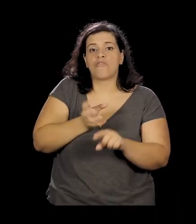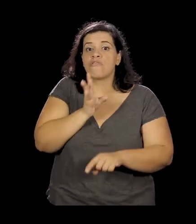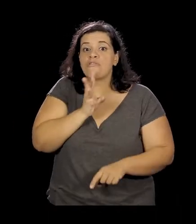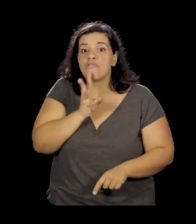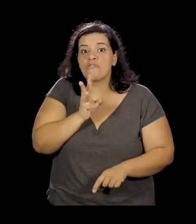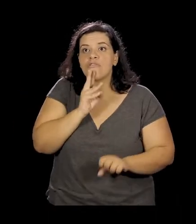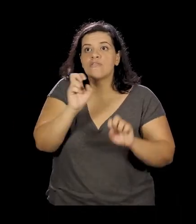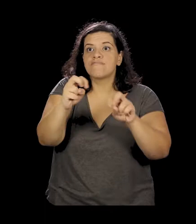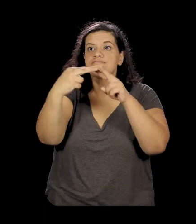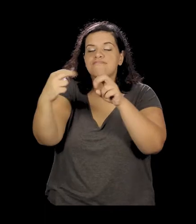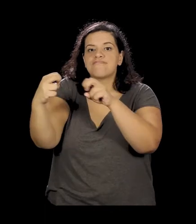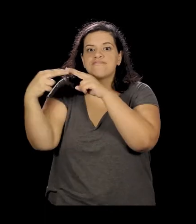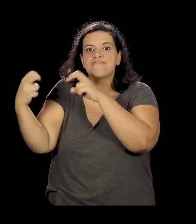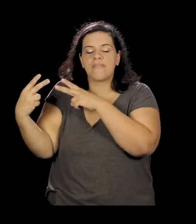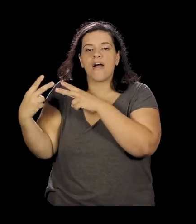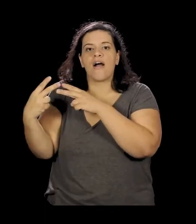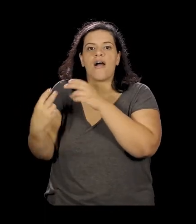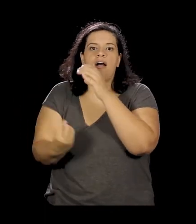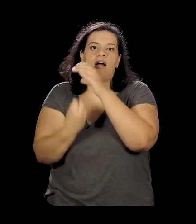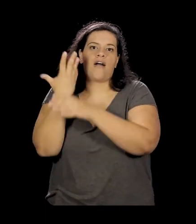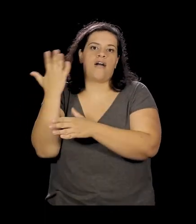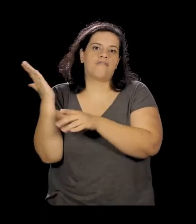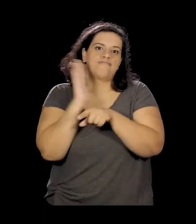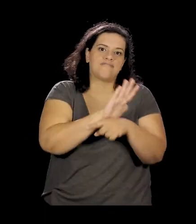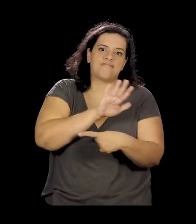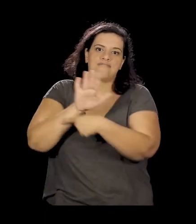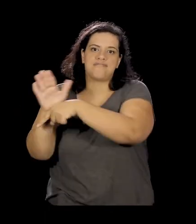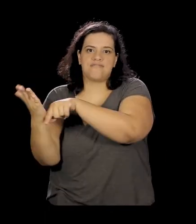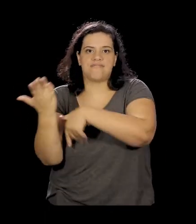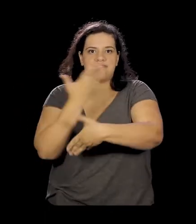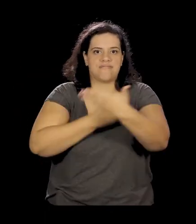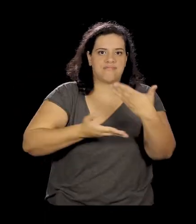conhece várias pessoas, surgem colaborações novas